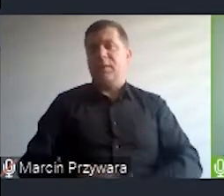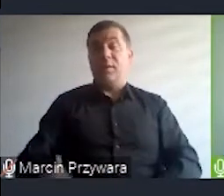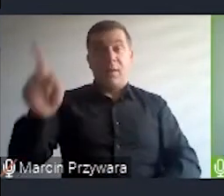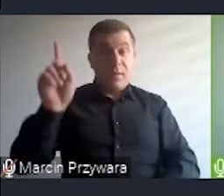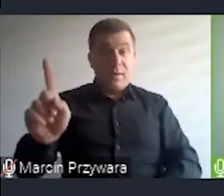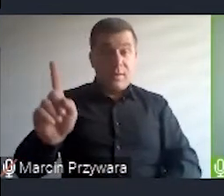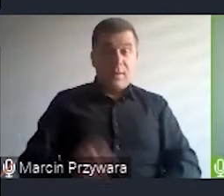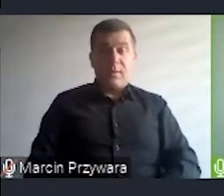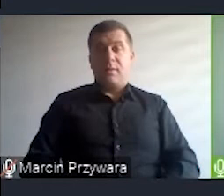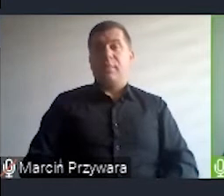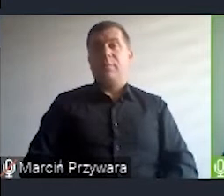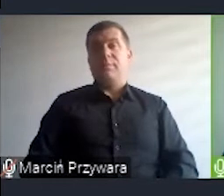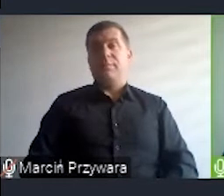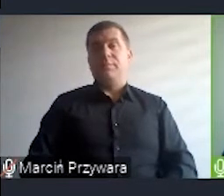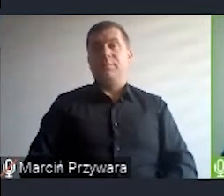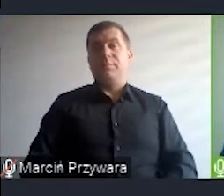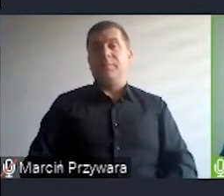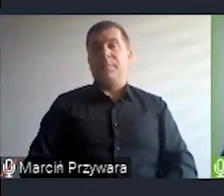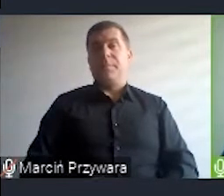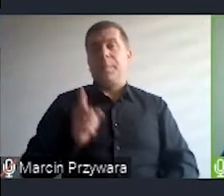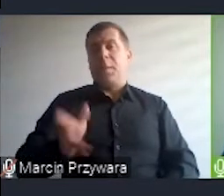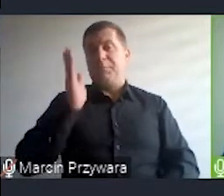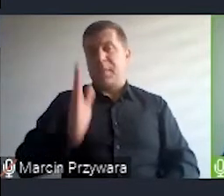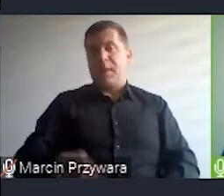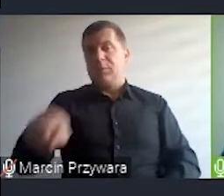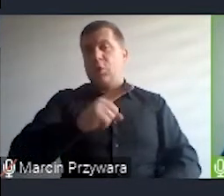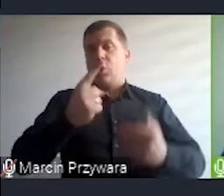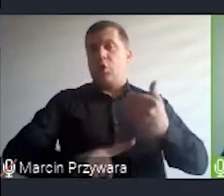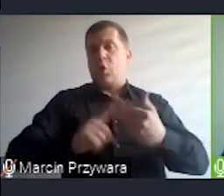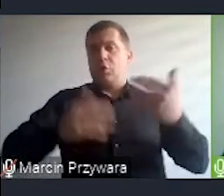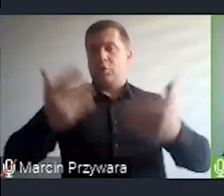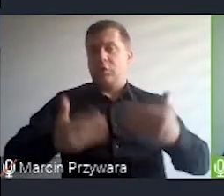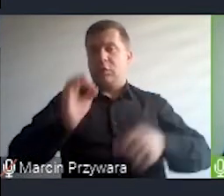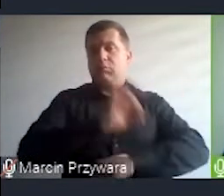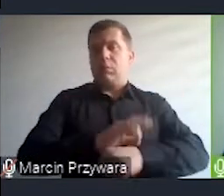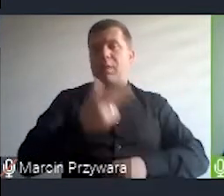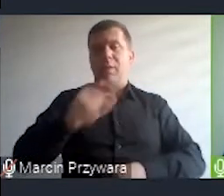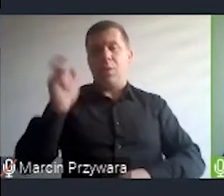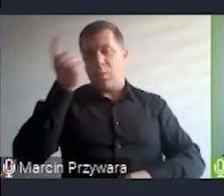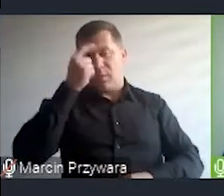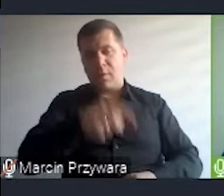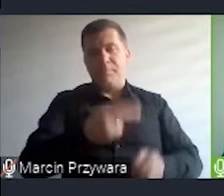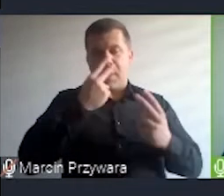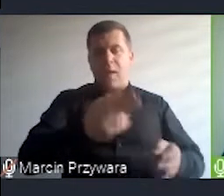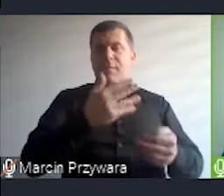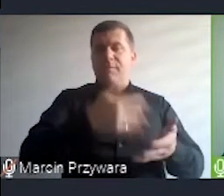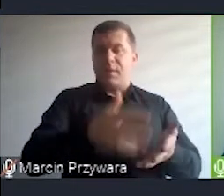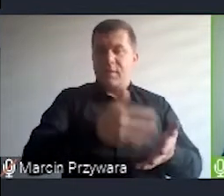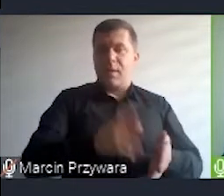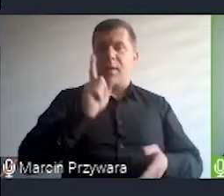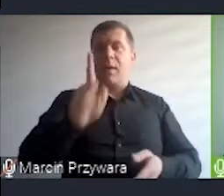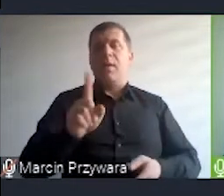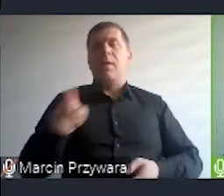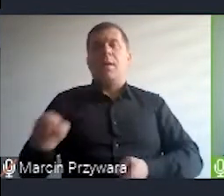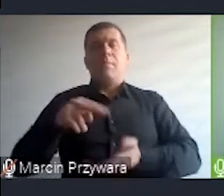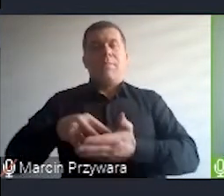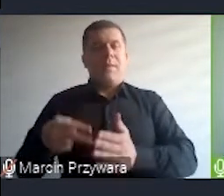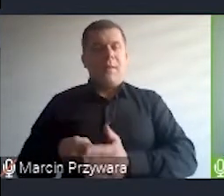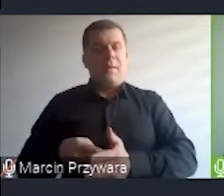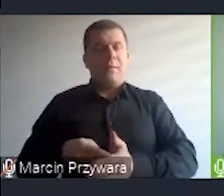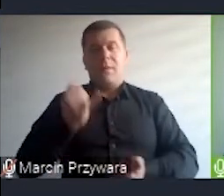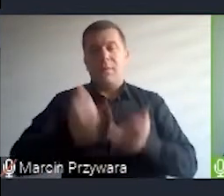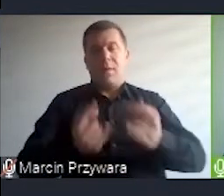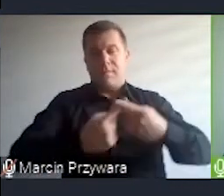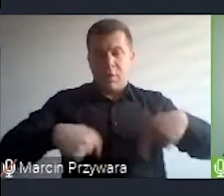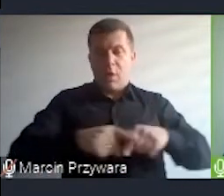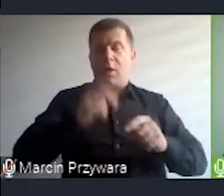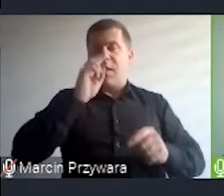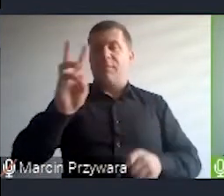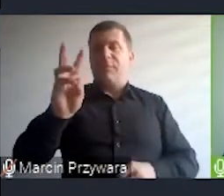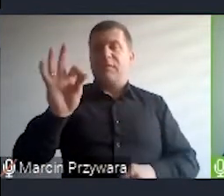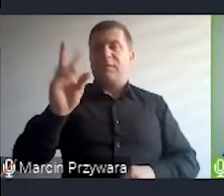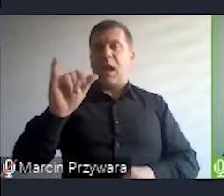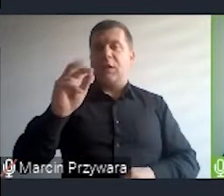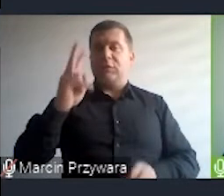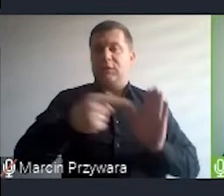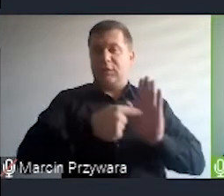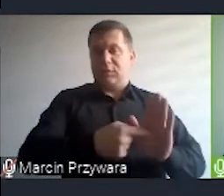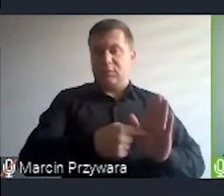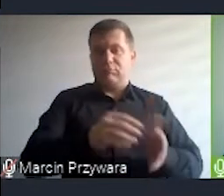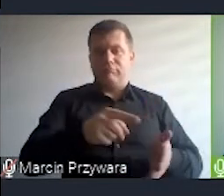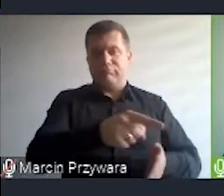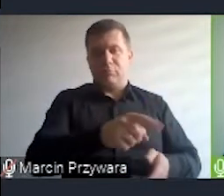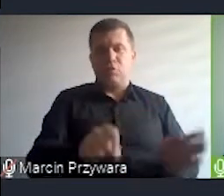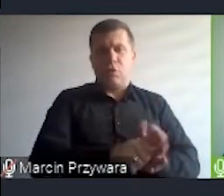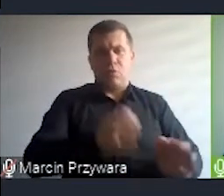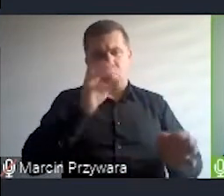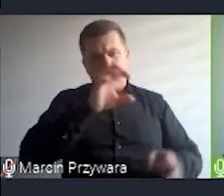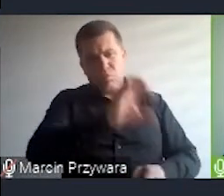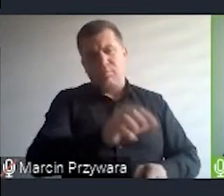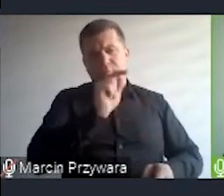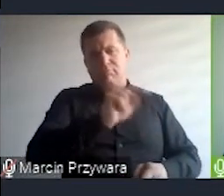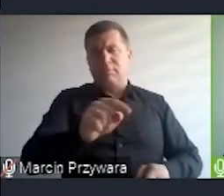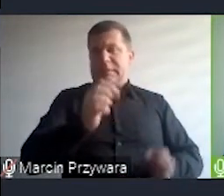ale tutaj będziecie rozliczać ten projekt nie według wydatków, a według planu. Czyli jeśli wykonacie wskaźniki przypisane do konkretnych zadań,